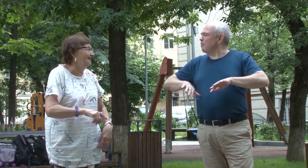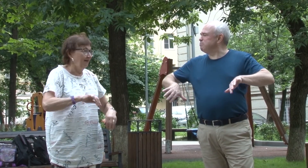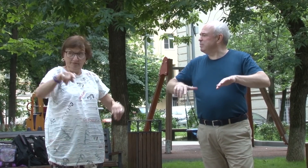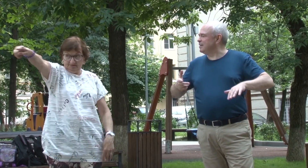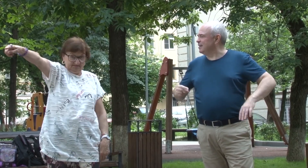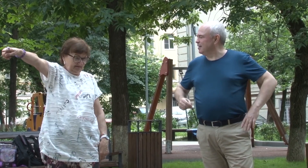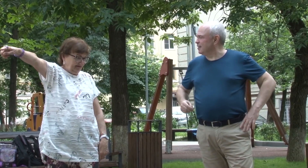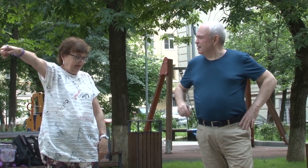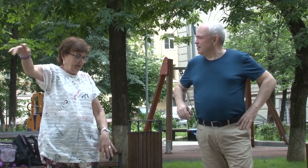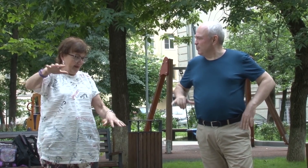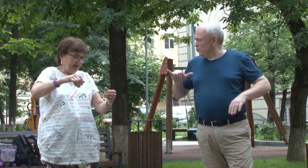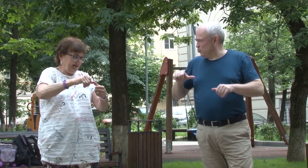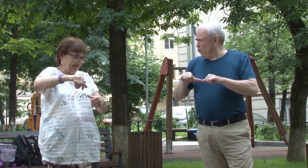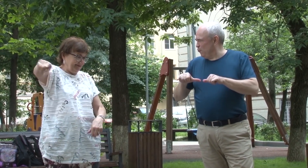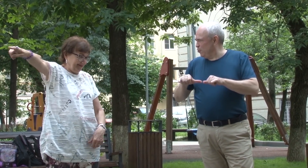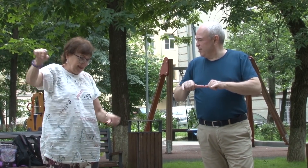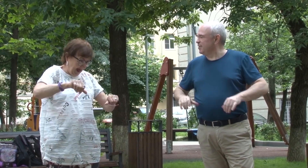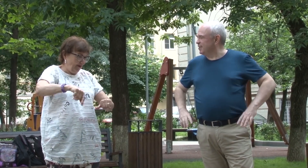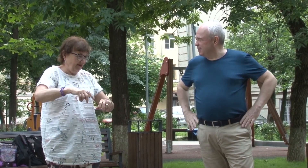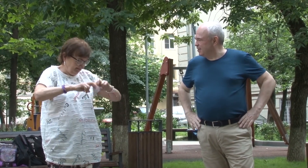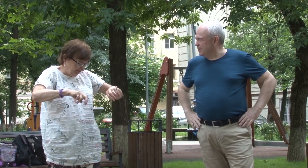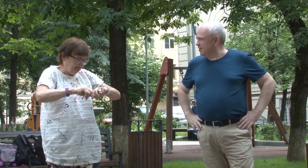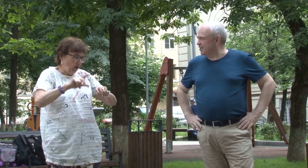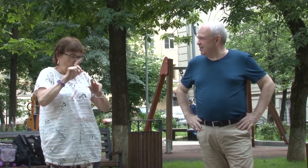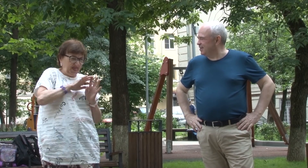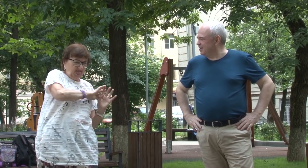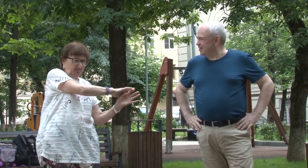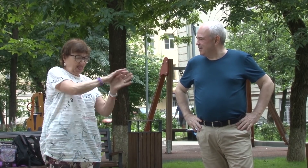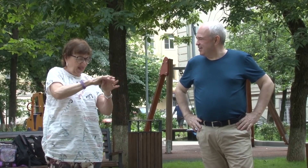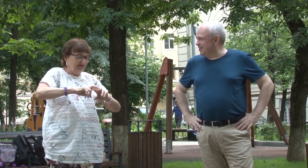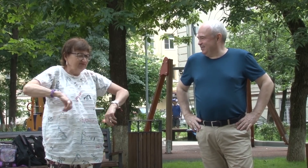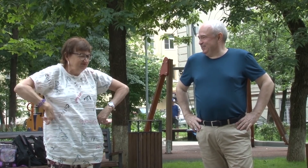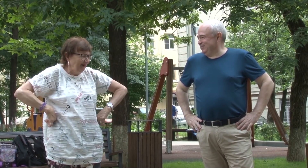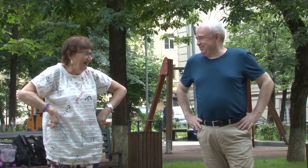А где было место разборок? У этой столовой. Стоял там, а люди обходили группу глухих.